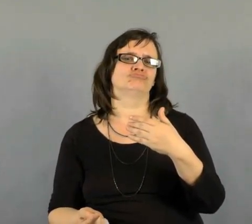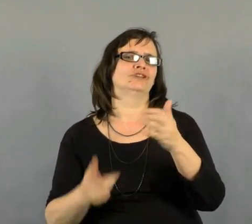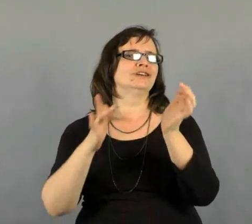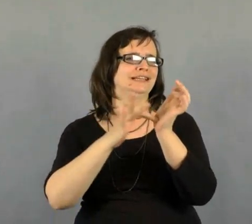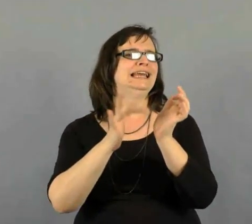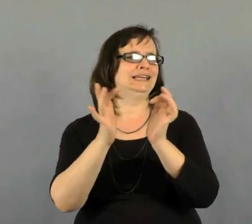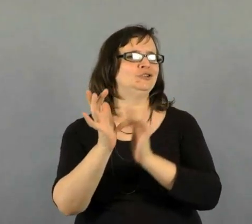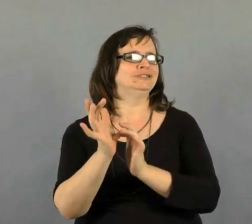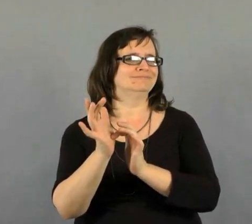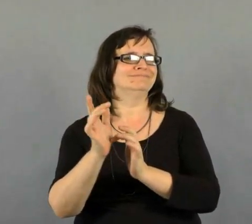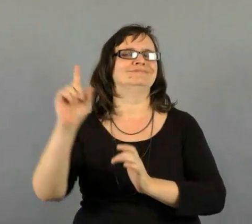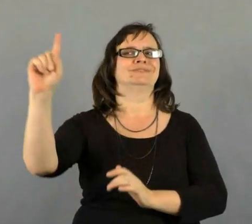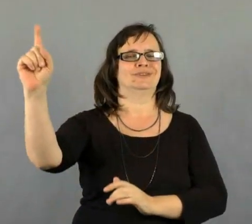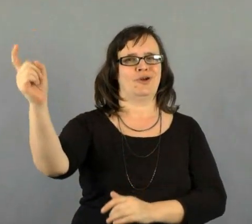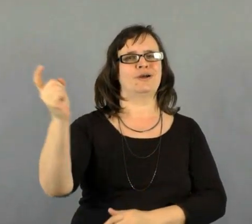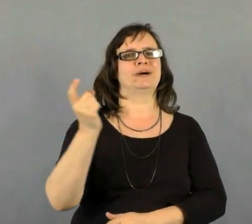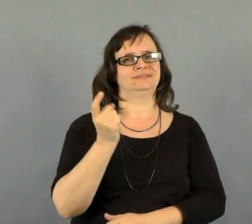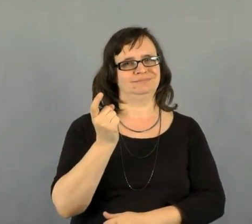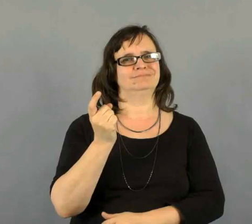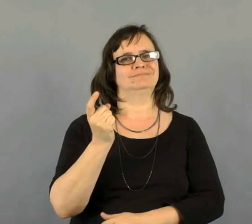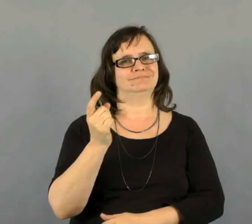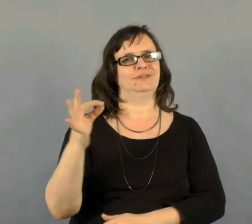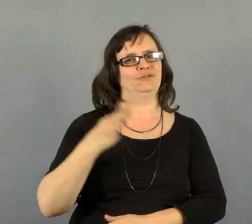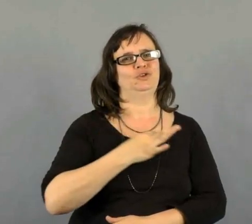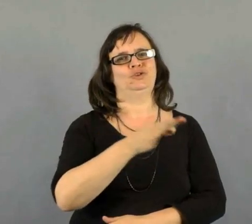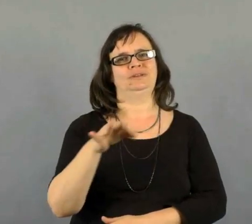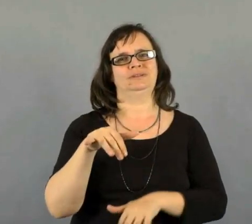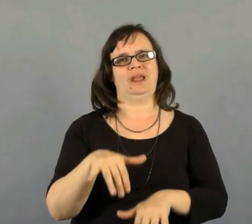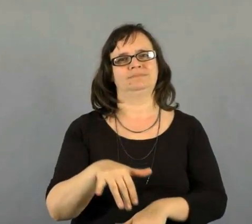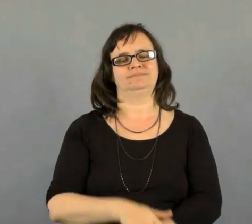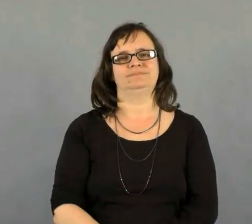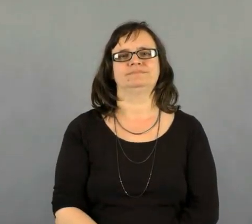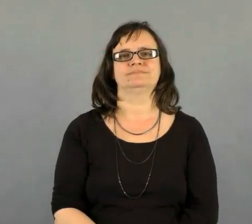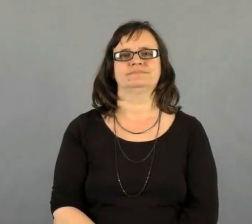Jesus kommt und ist für uns da!